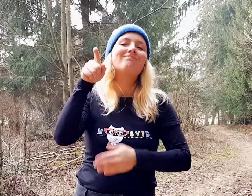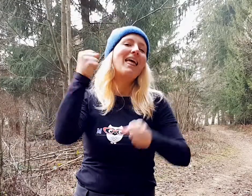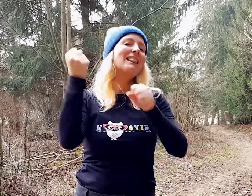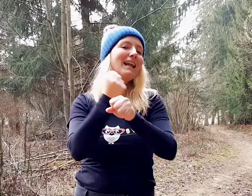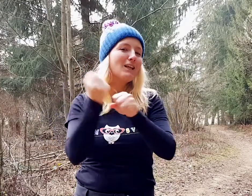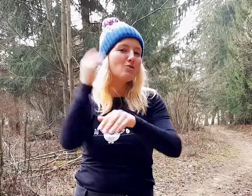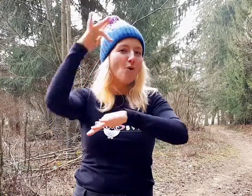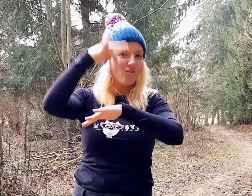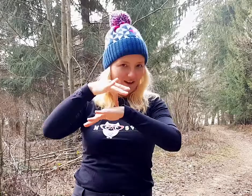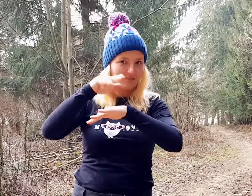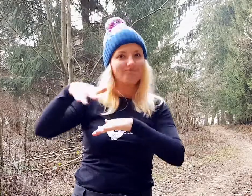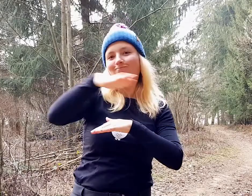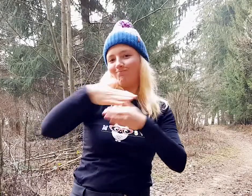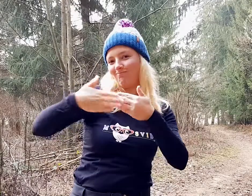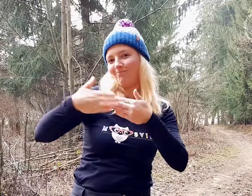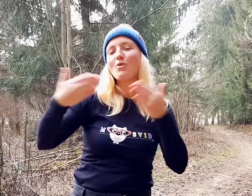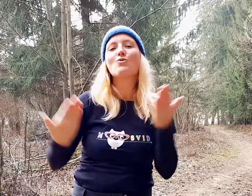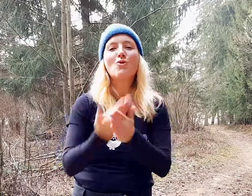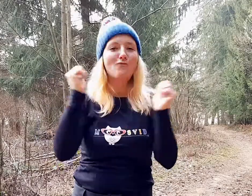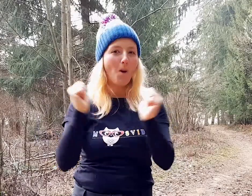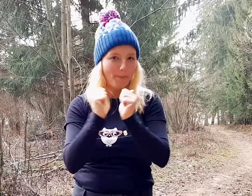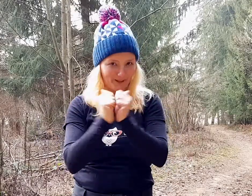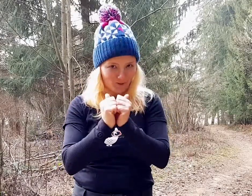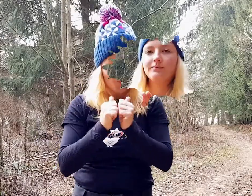Na Trdinov vrh, ki je v bližini Novega mesta.